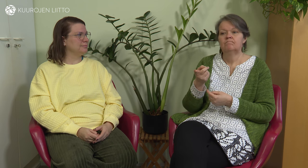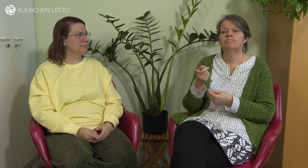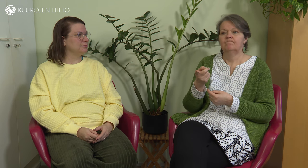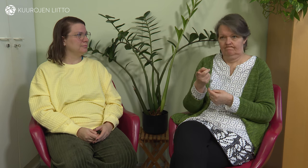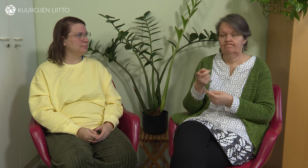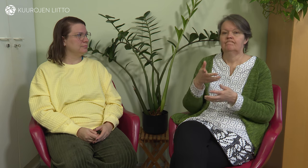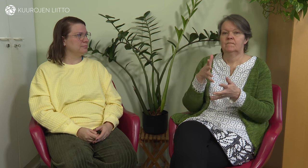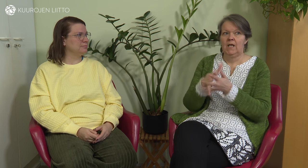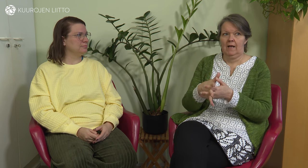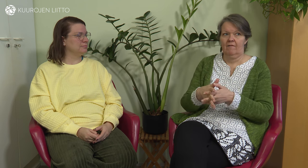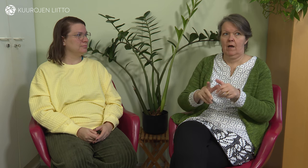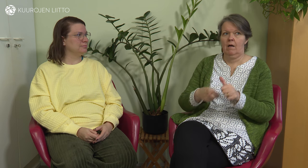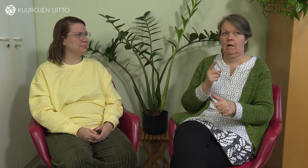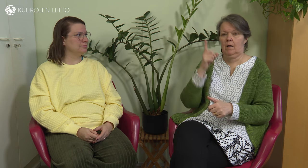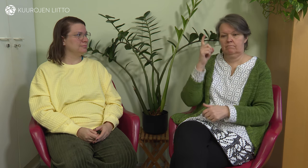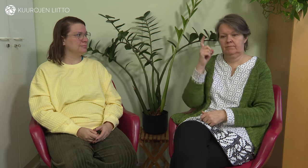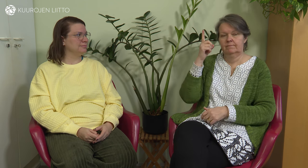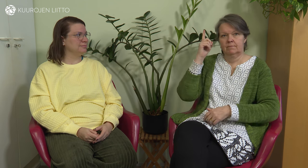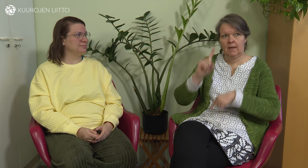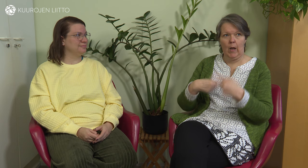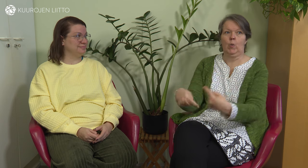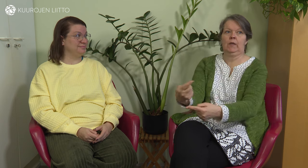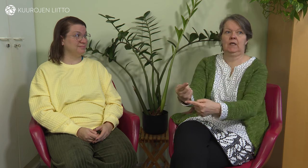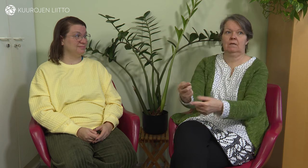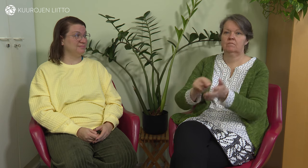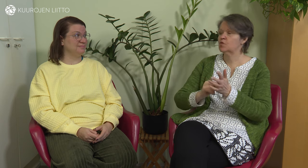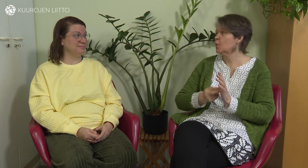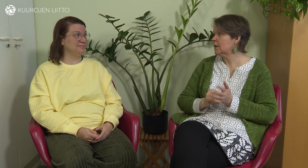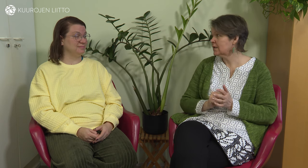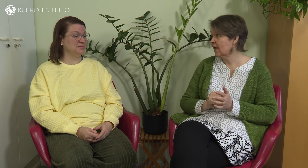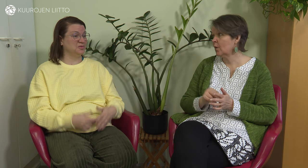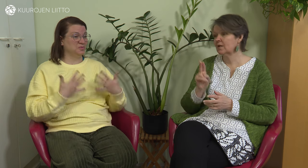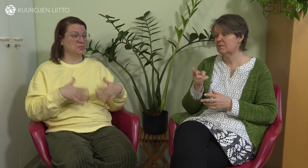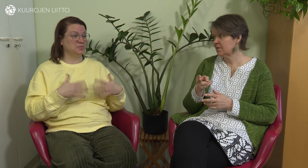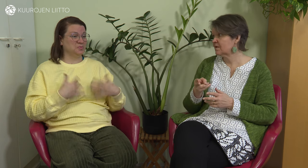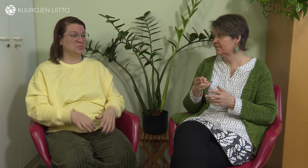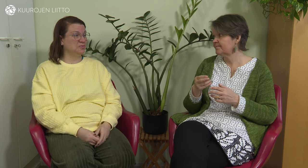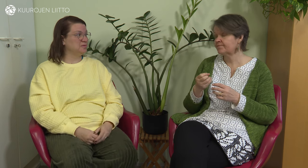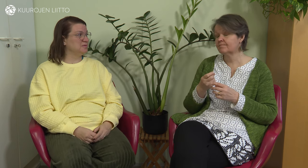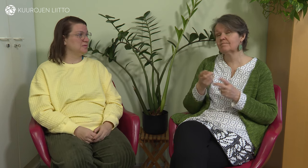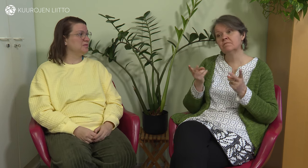Huoli otettiin vastaan ja suunnittelu käynnistyi. Aikamoista.